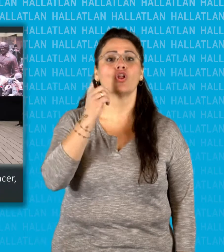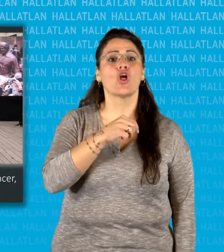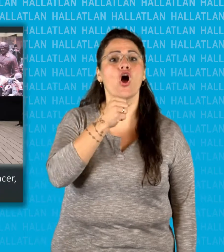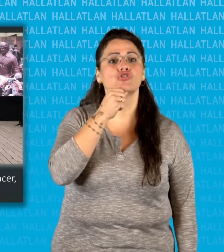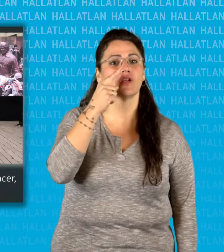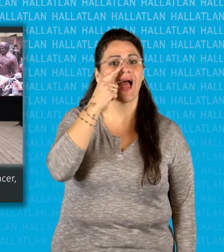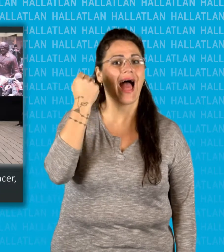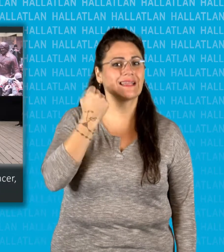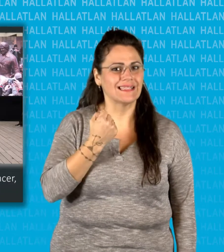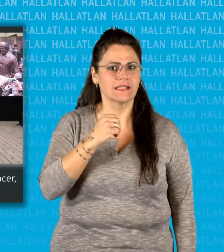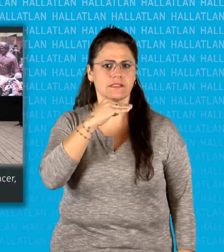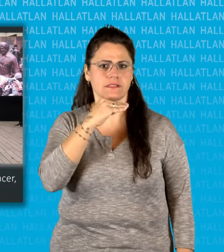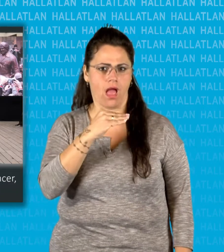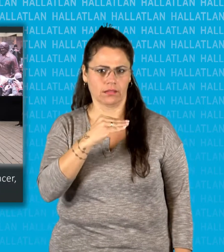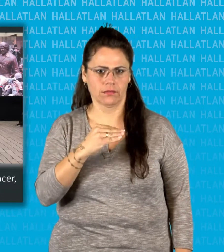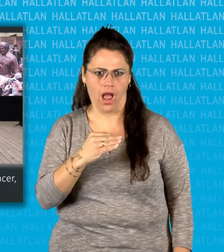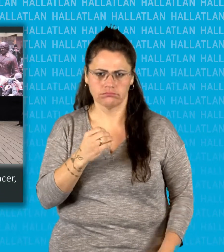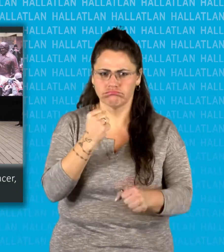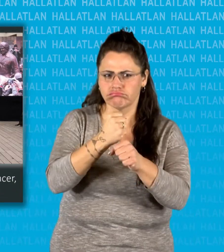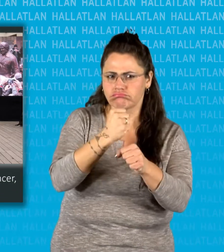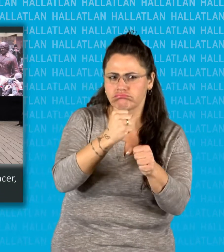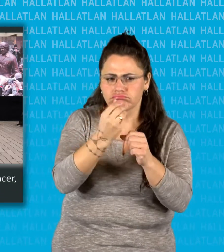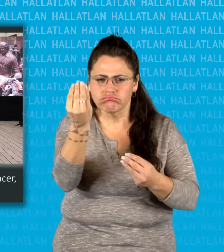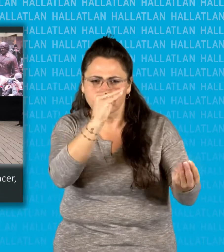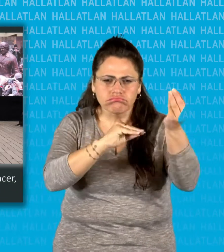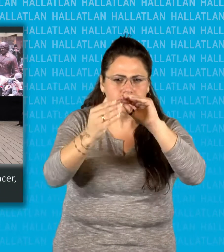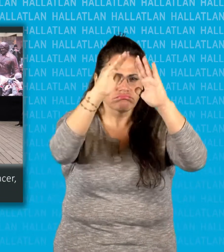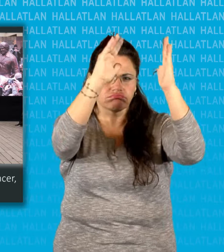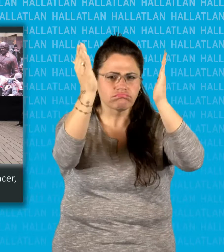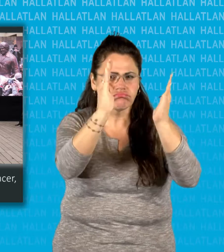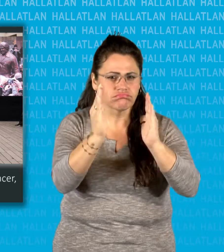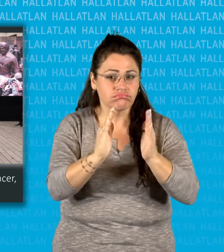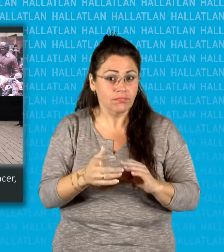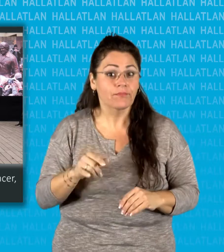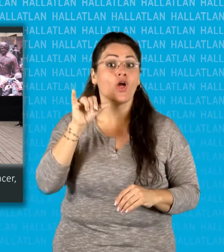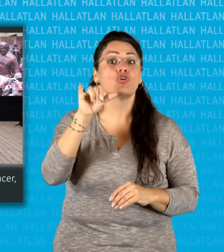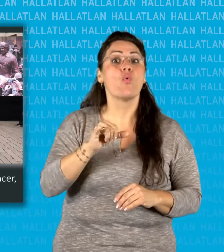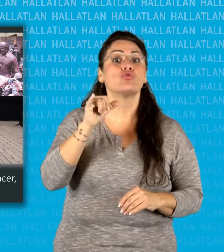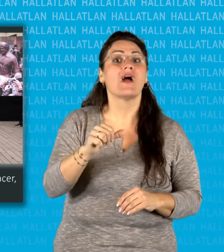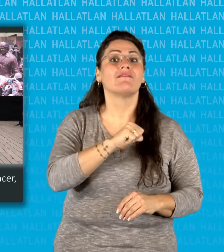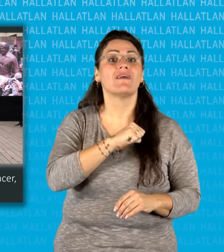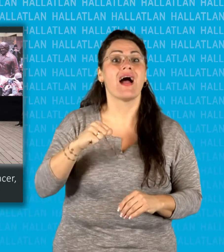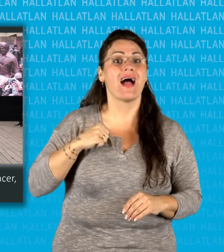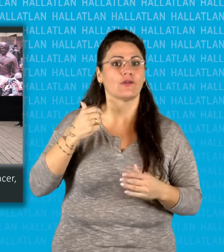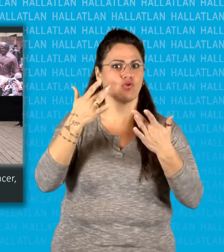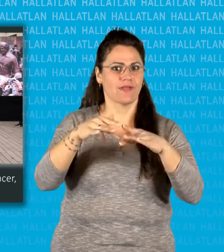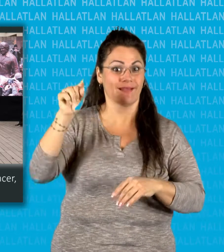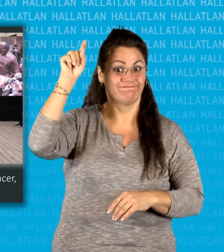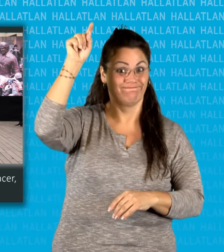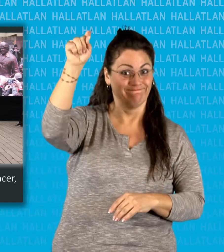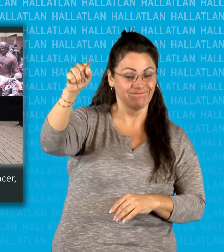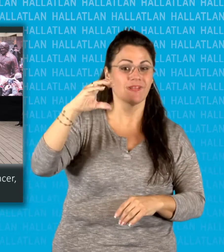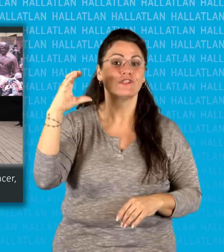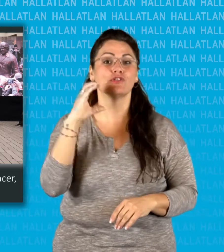Tasnádi Szandra alkotását a Józsefvárosban,